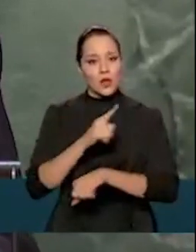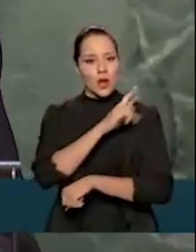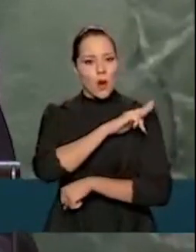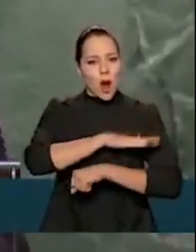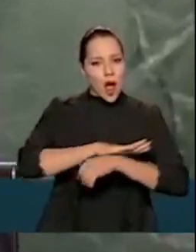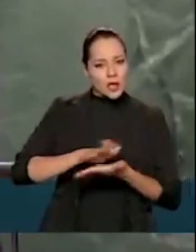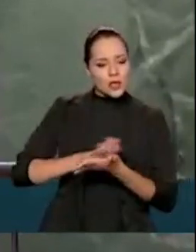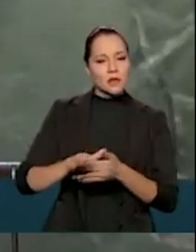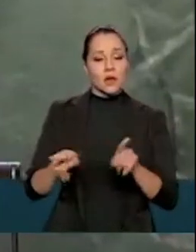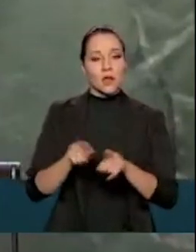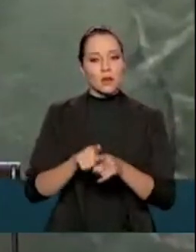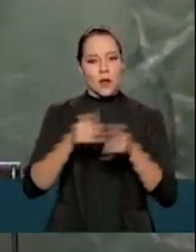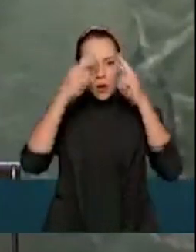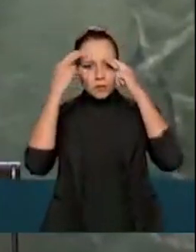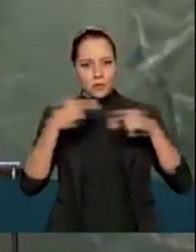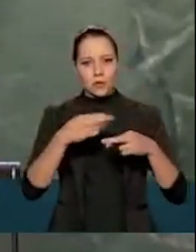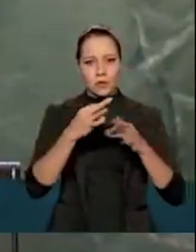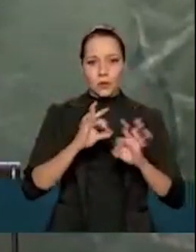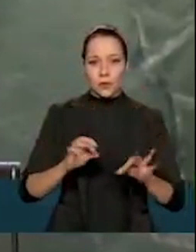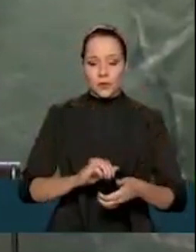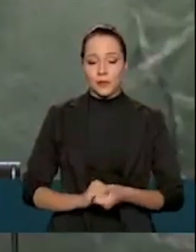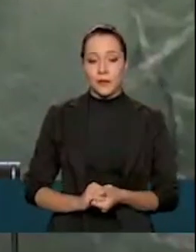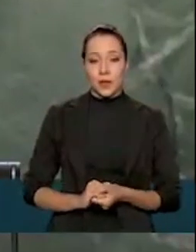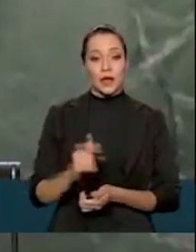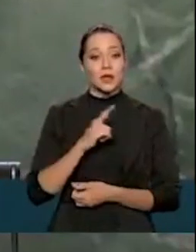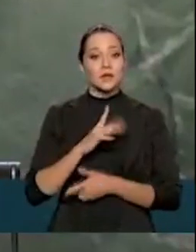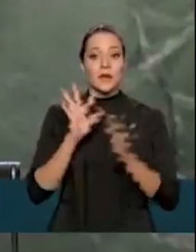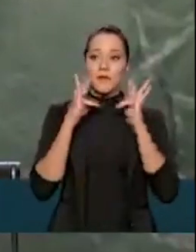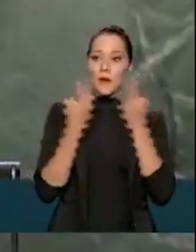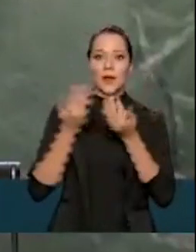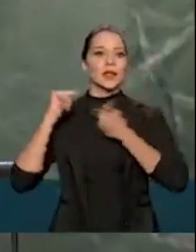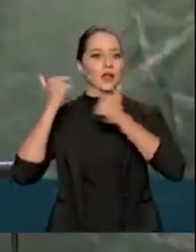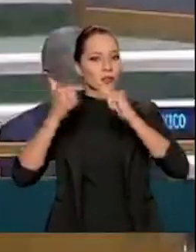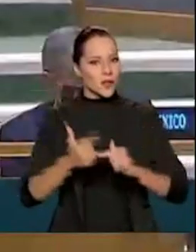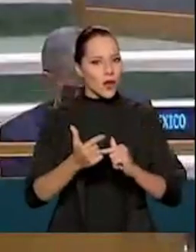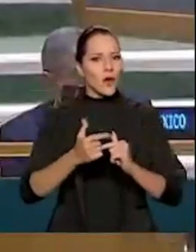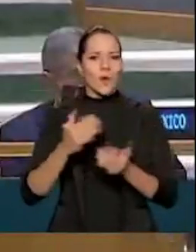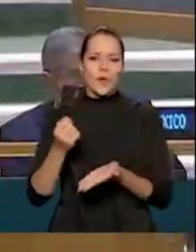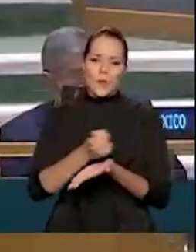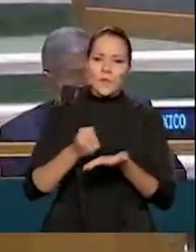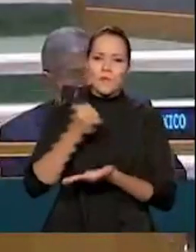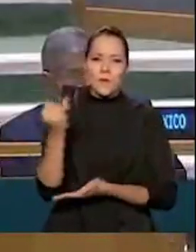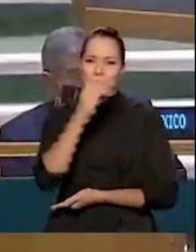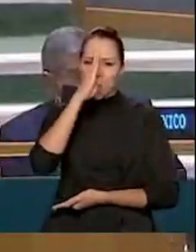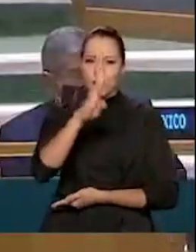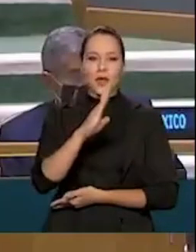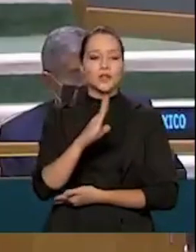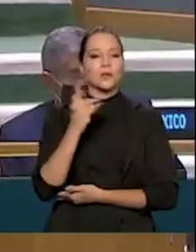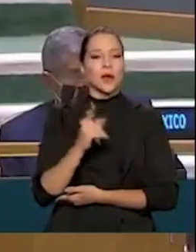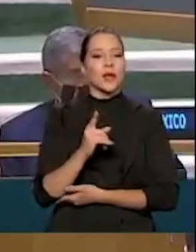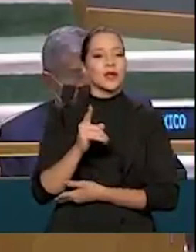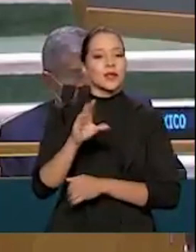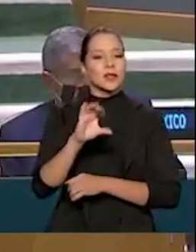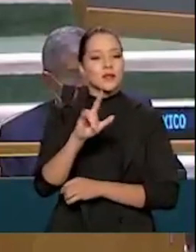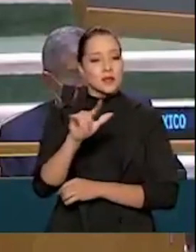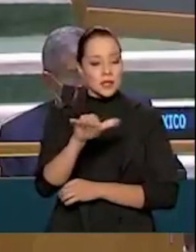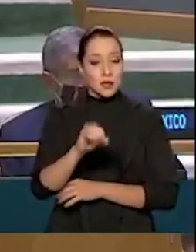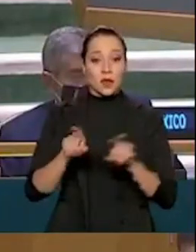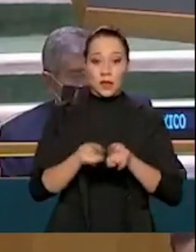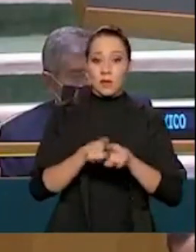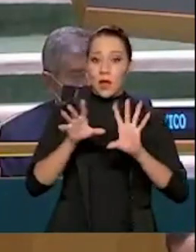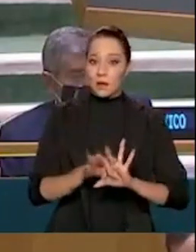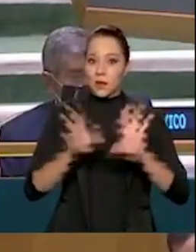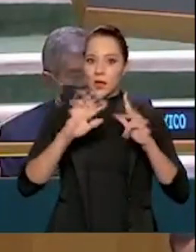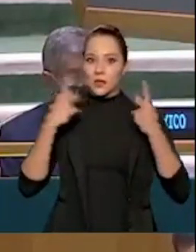temos a família tradicional como fundamento da civilização EA Liberdade do ser humano só se